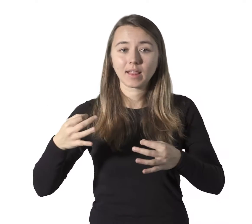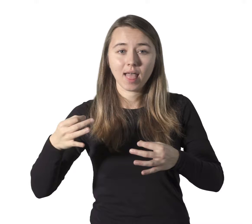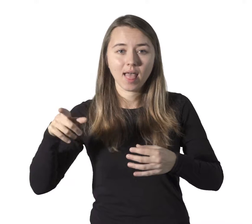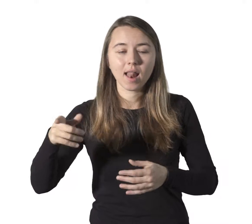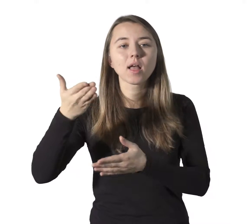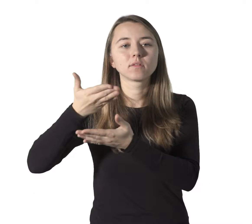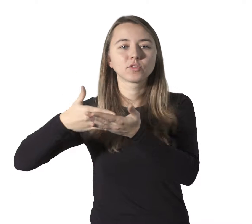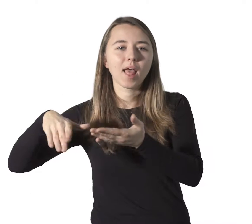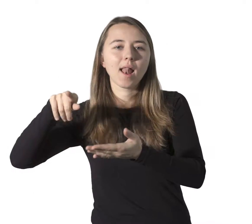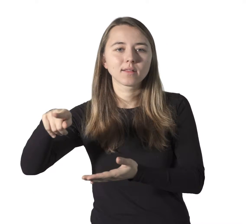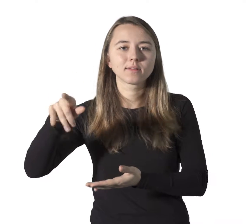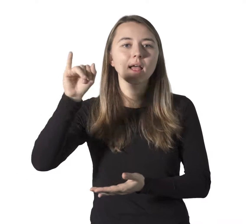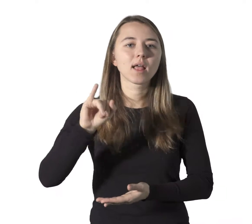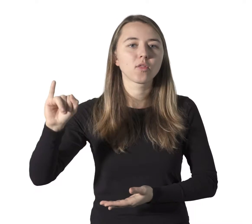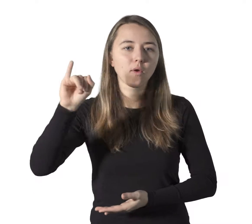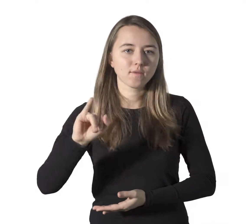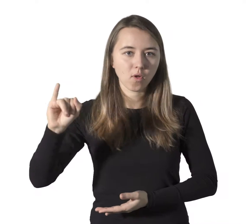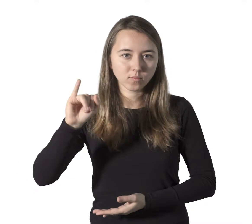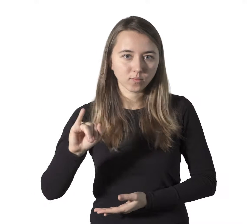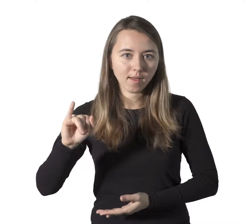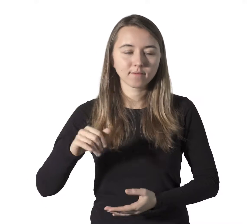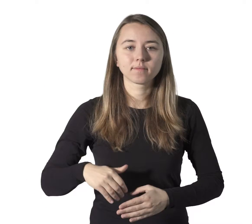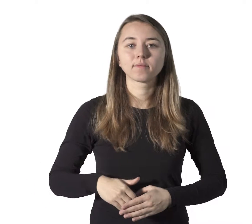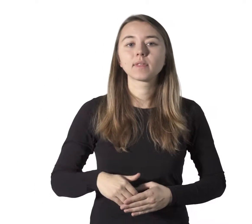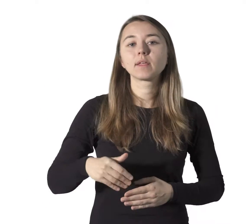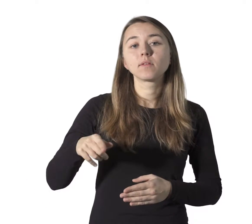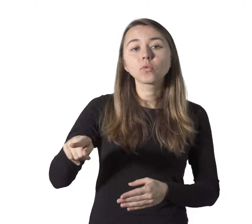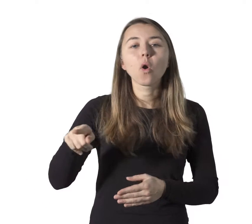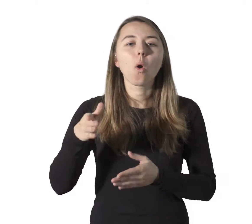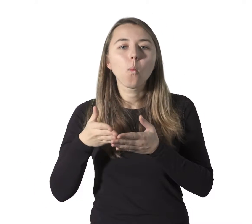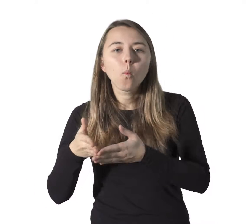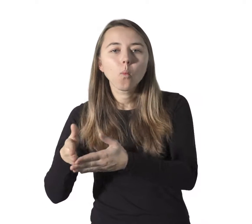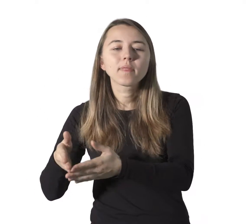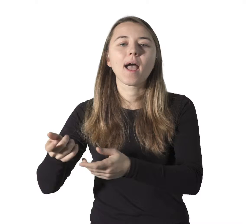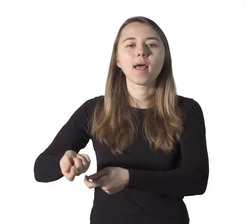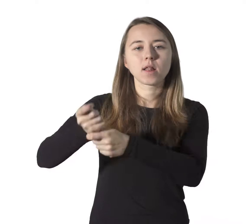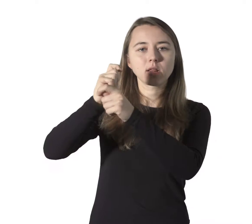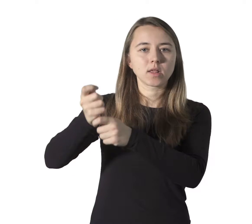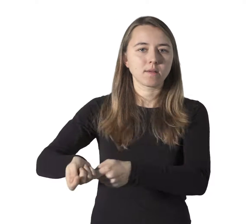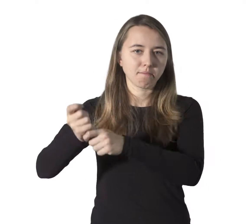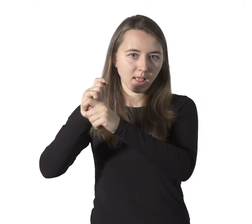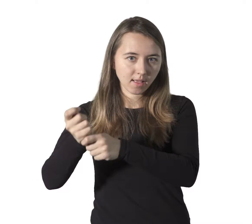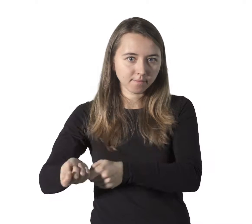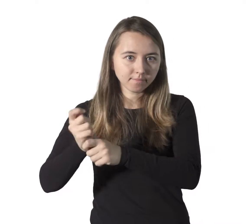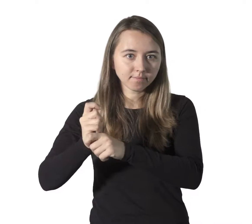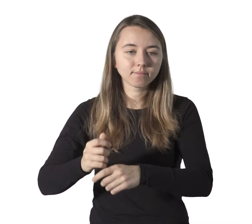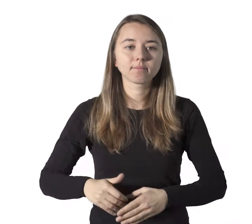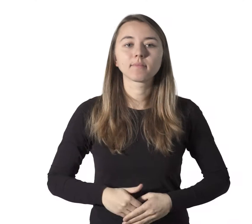obecnie dzielnica Inowrocławia. Służyła jako czółno rybackie.